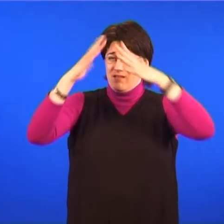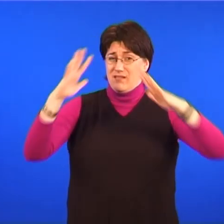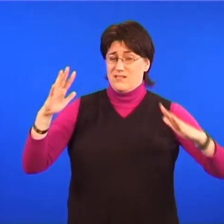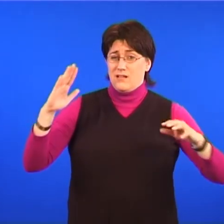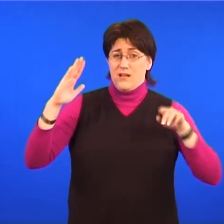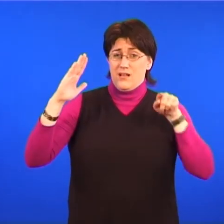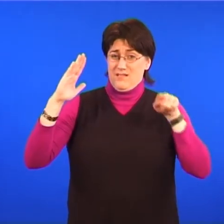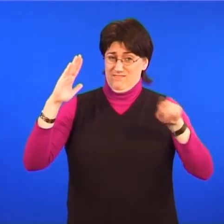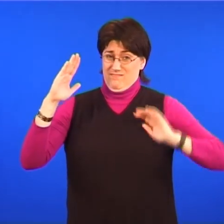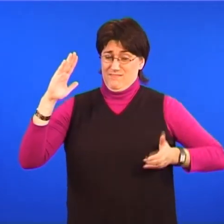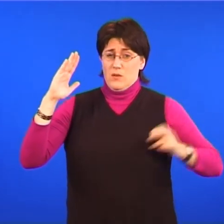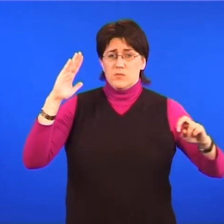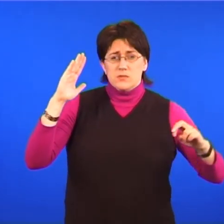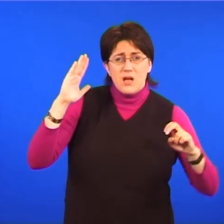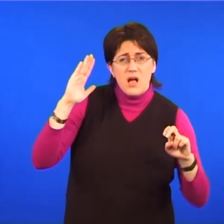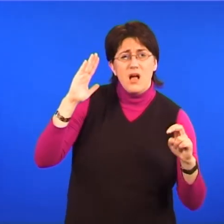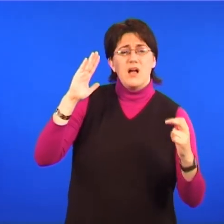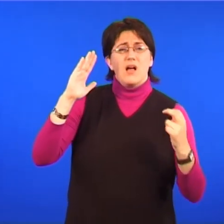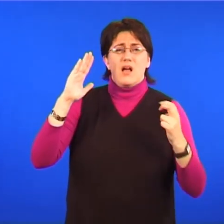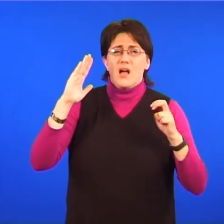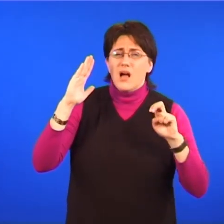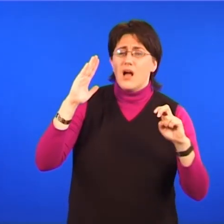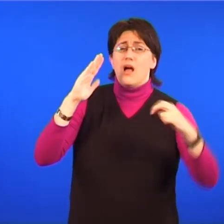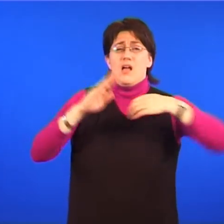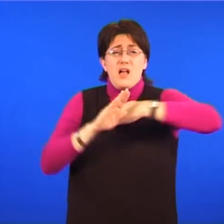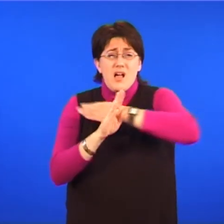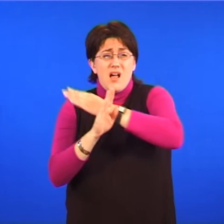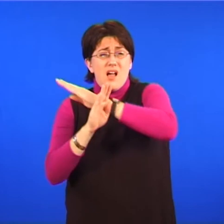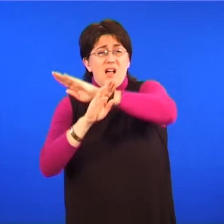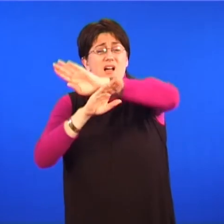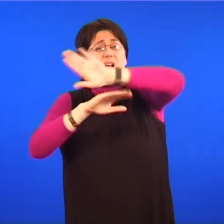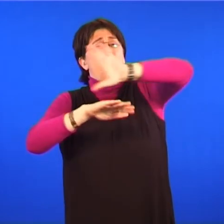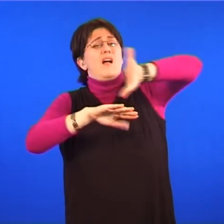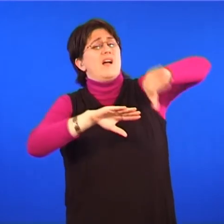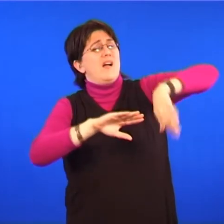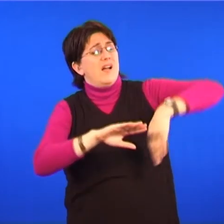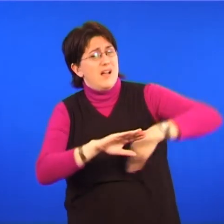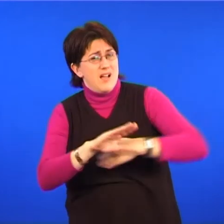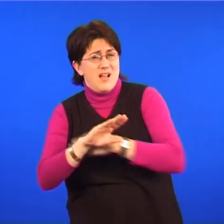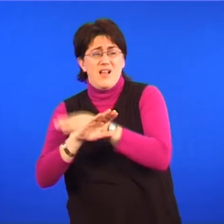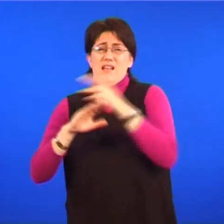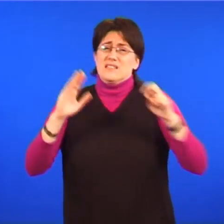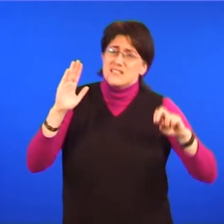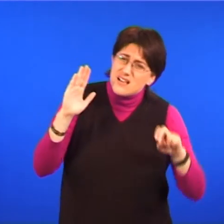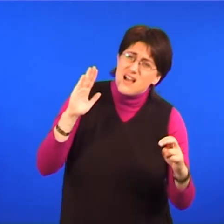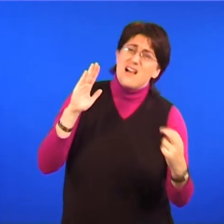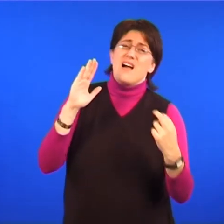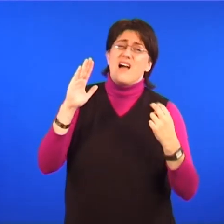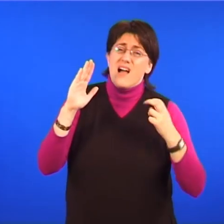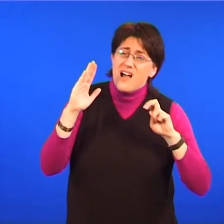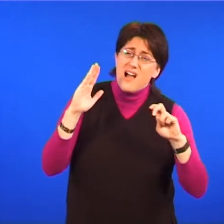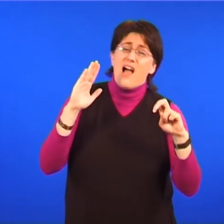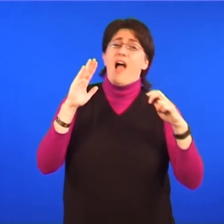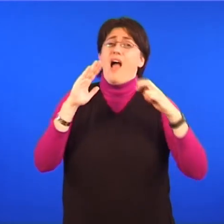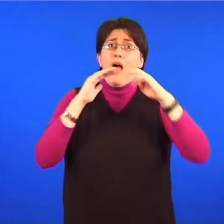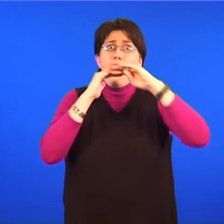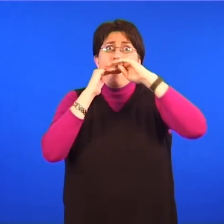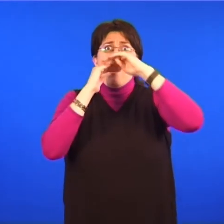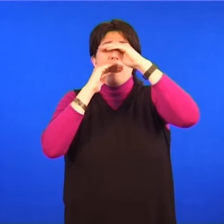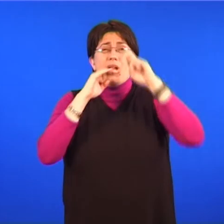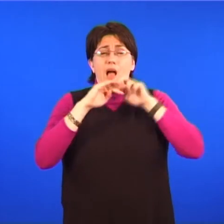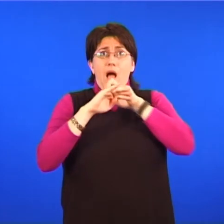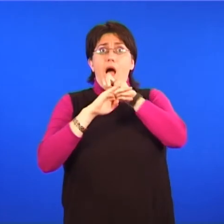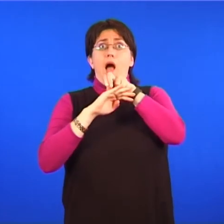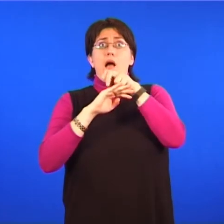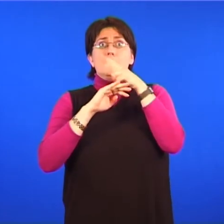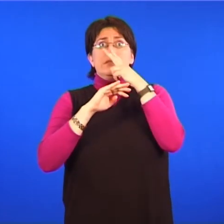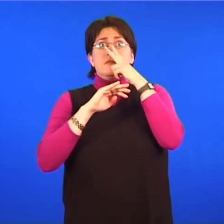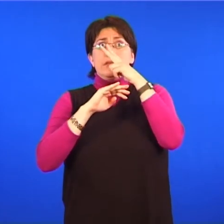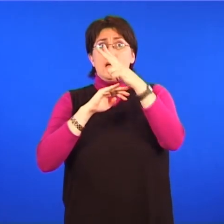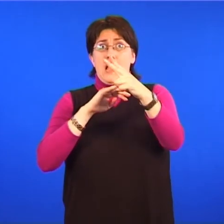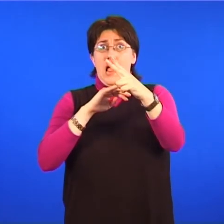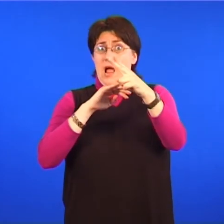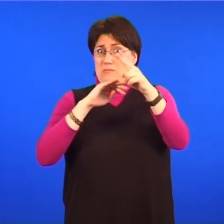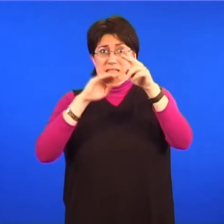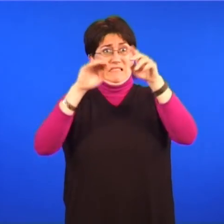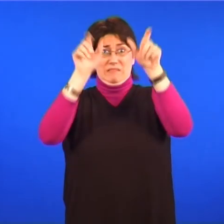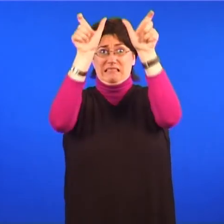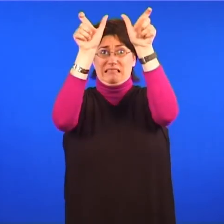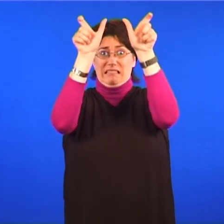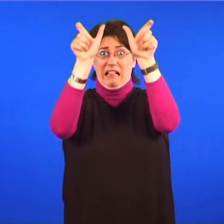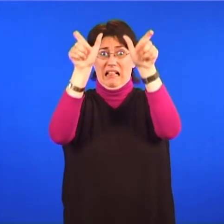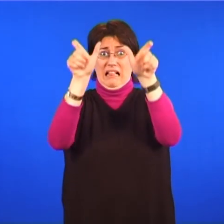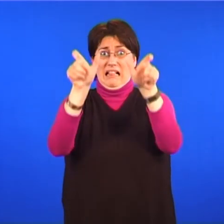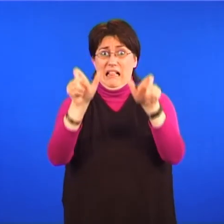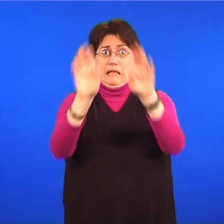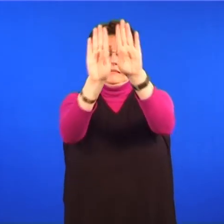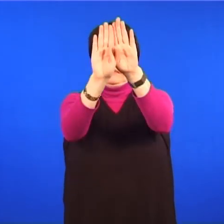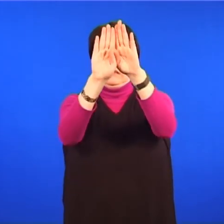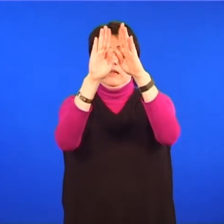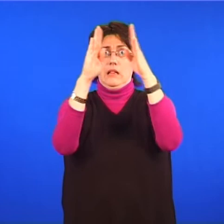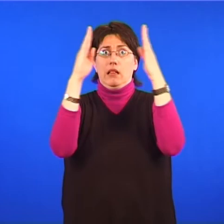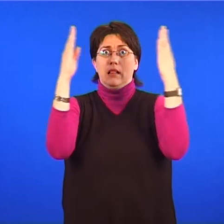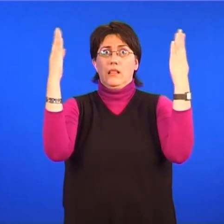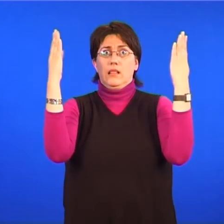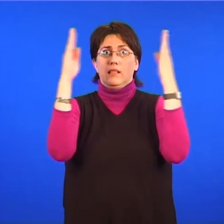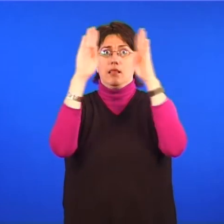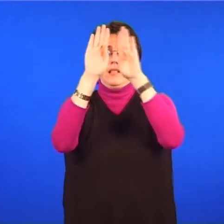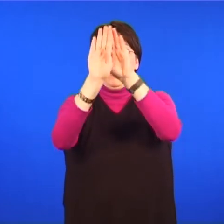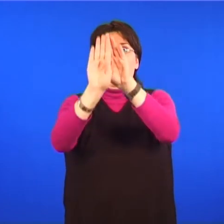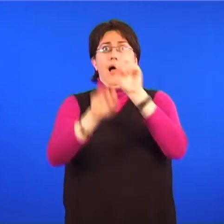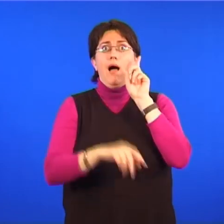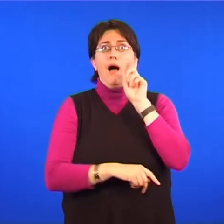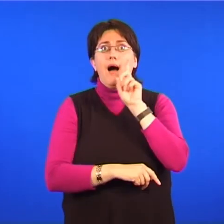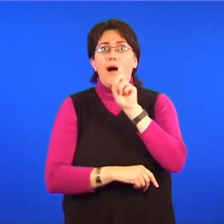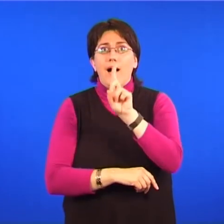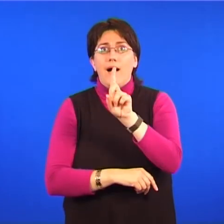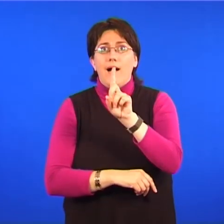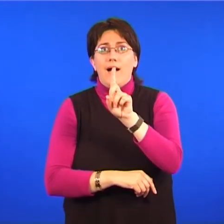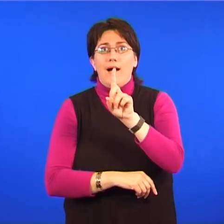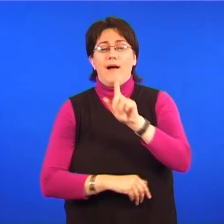Gekk kerling lengi, lengi þar til hún kom að hliðum himnaríkis.